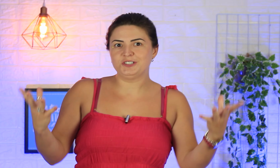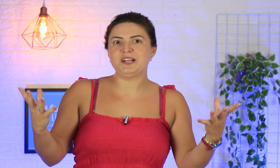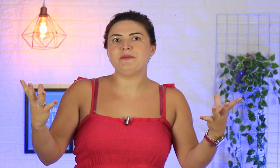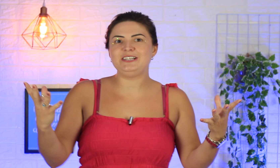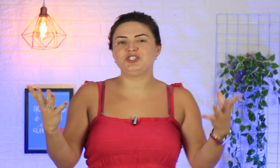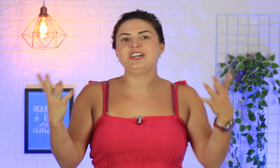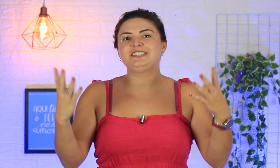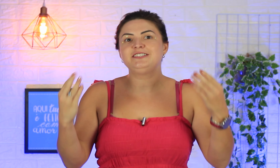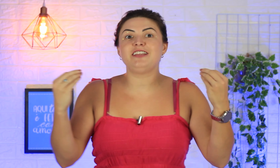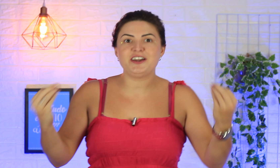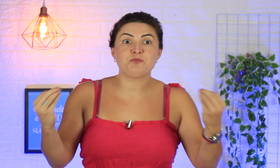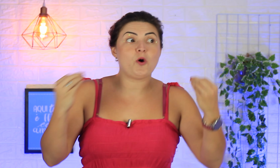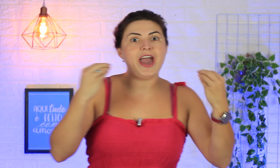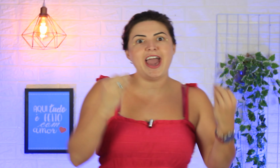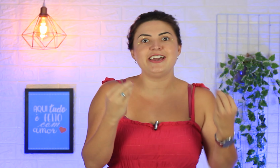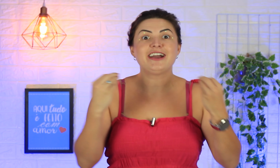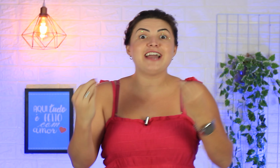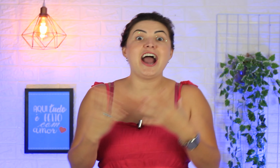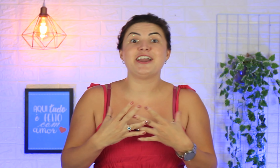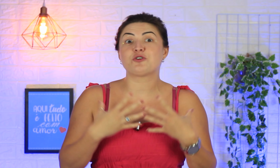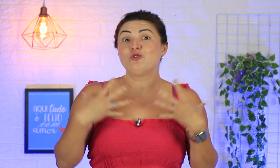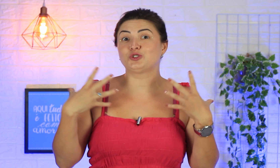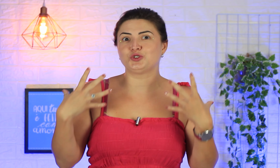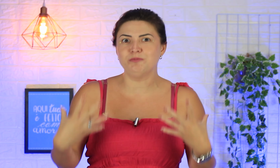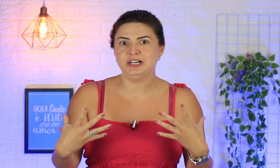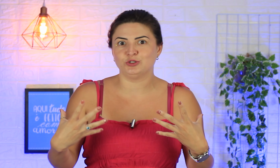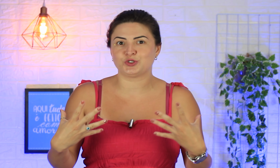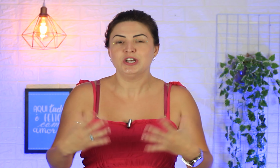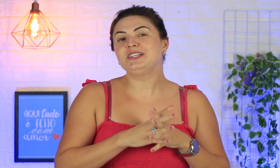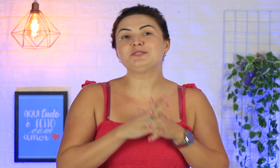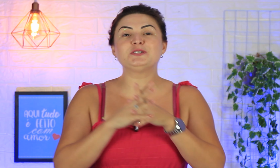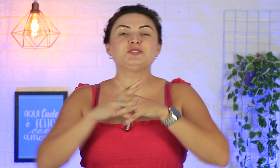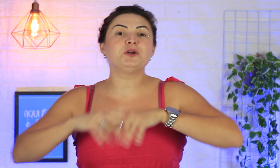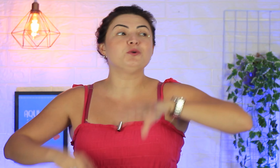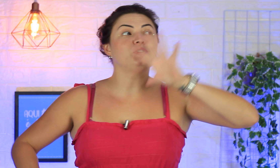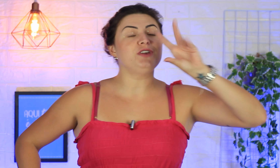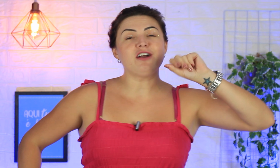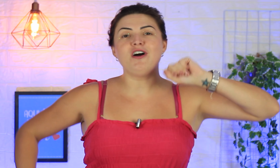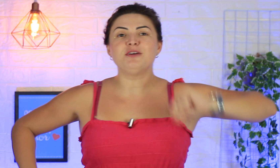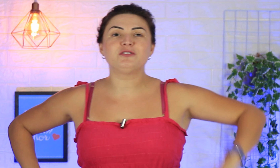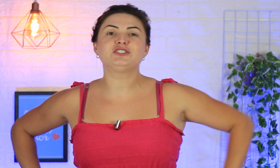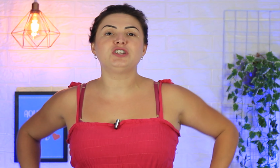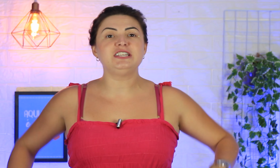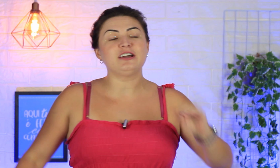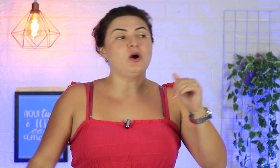Justamente esse termo RH Recursos Humanos muitas pessoas perguntam e agora professora Aninha Qual